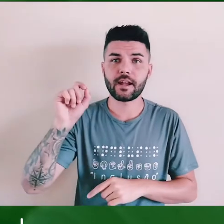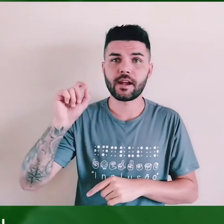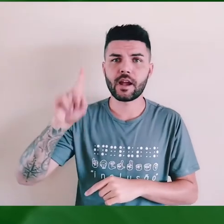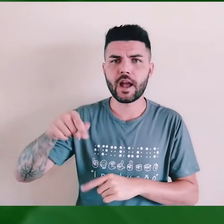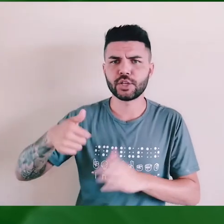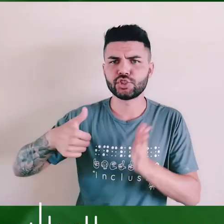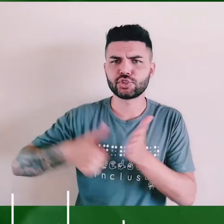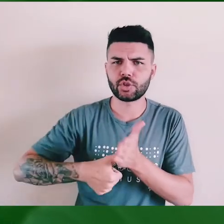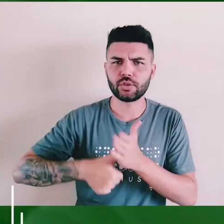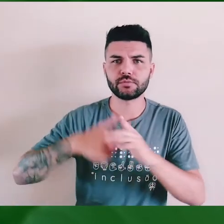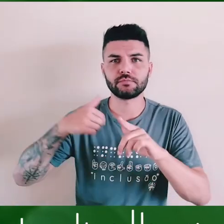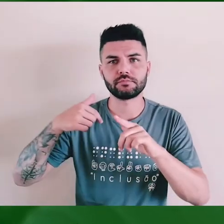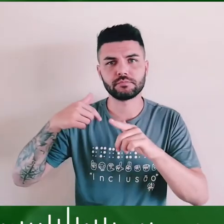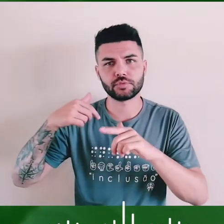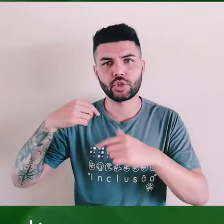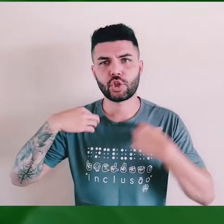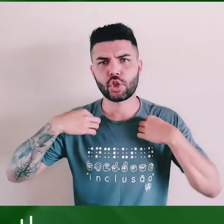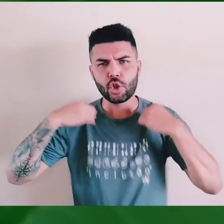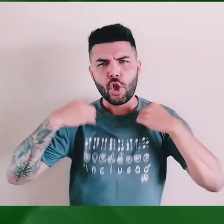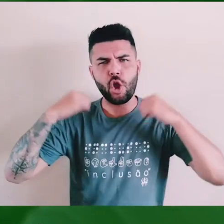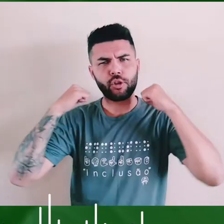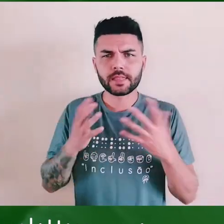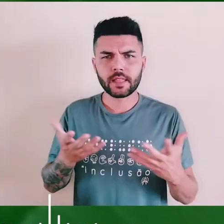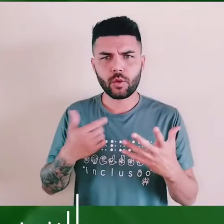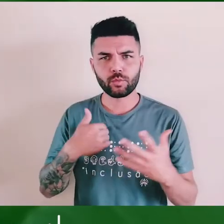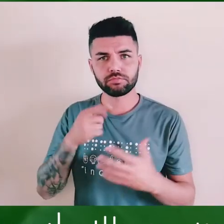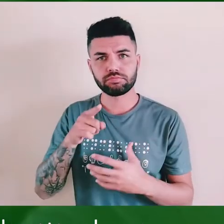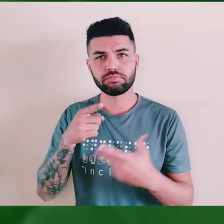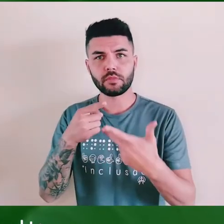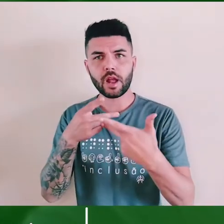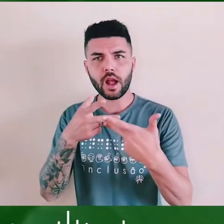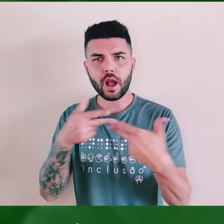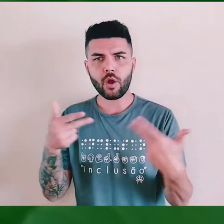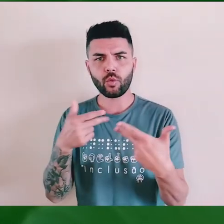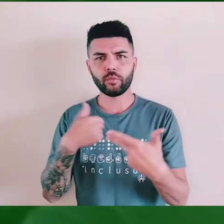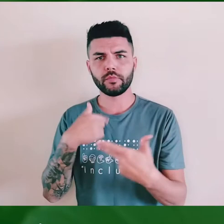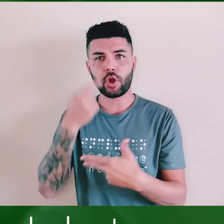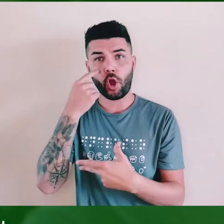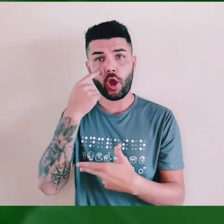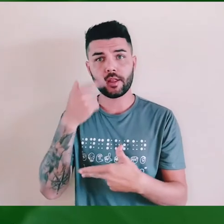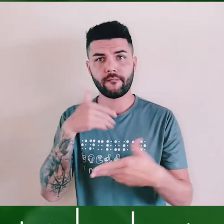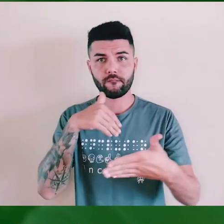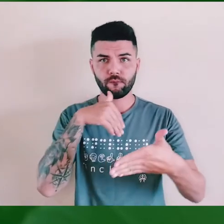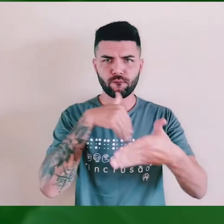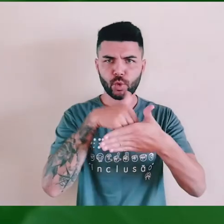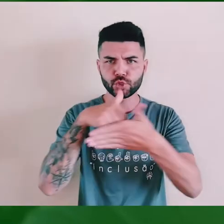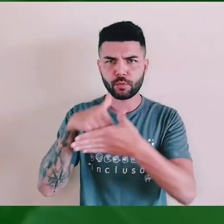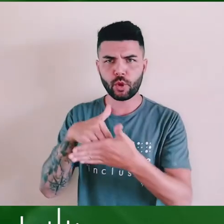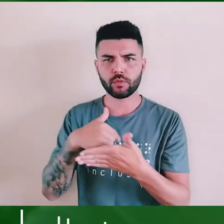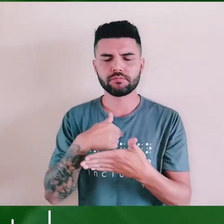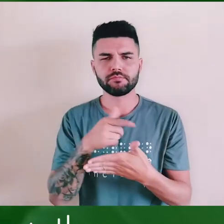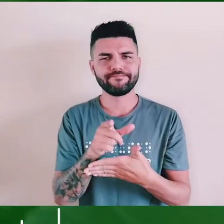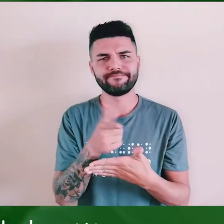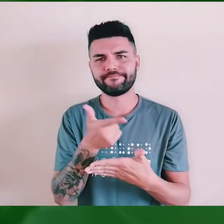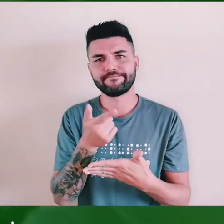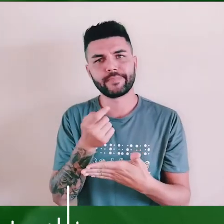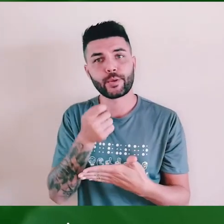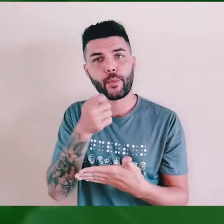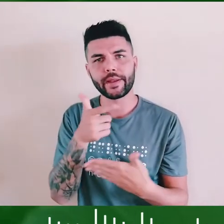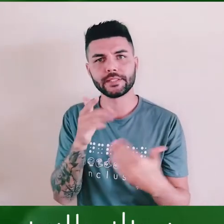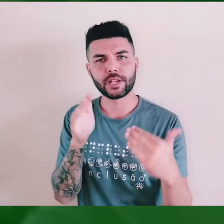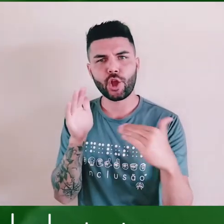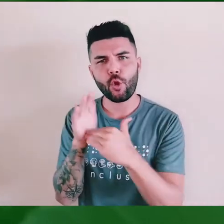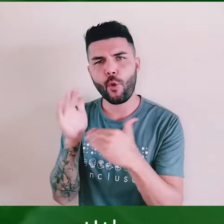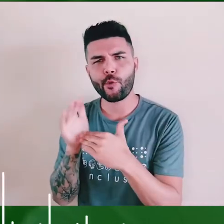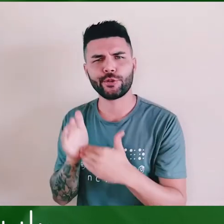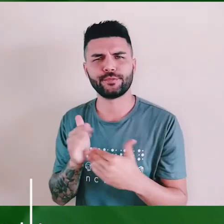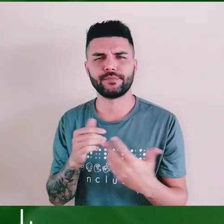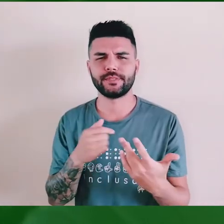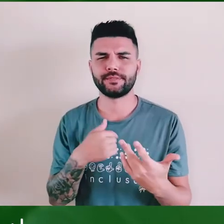que tem um efeito cascata em que o futebol é o último dos afetados. Tem a empresa que